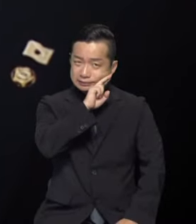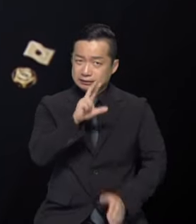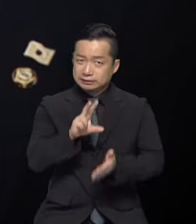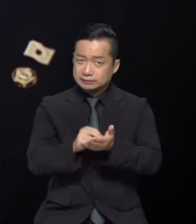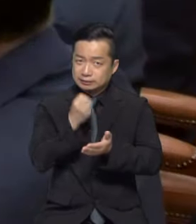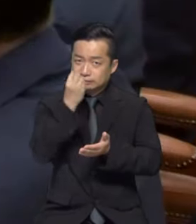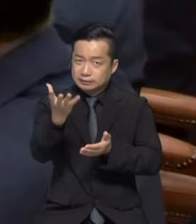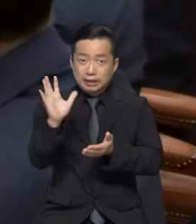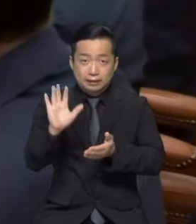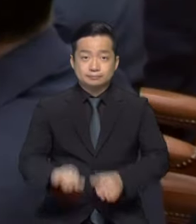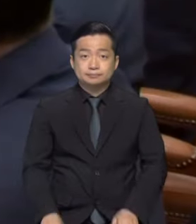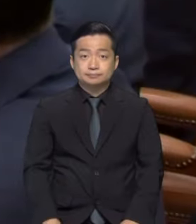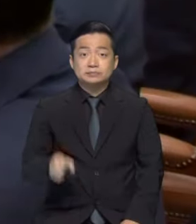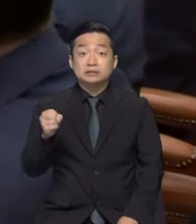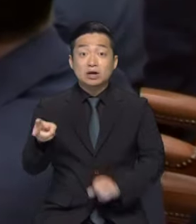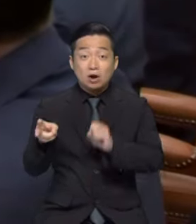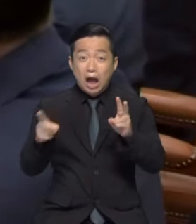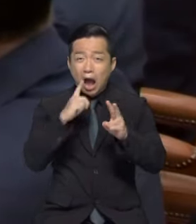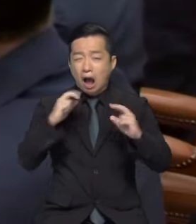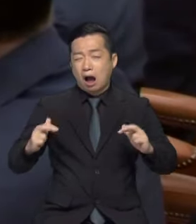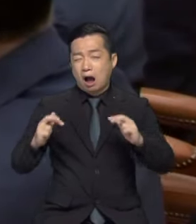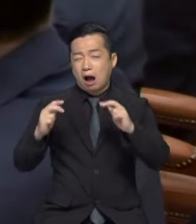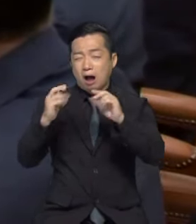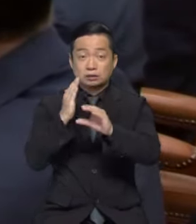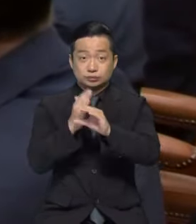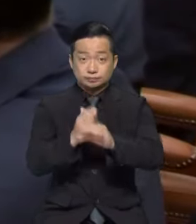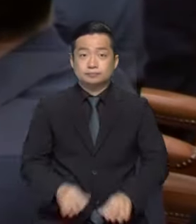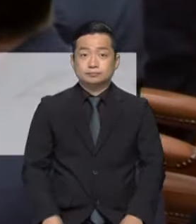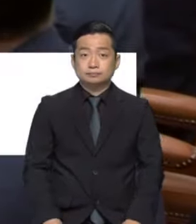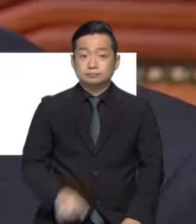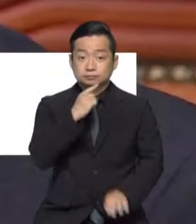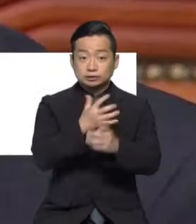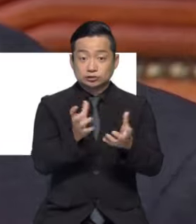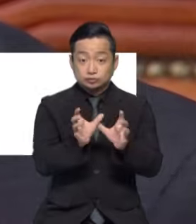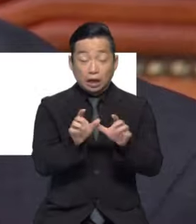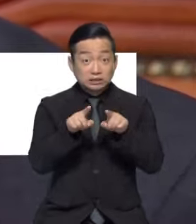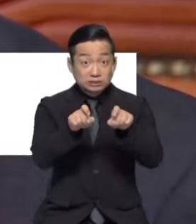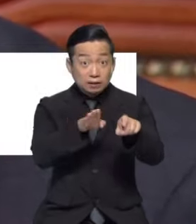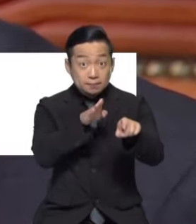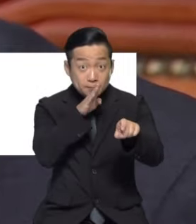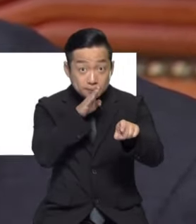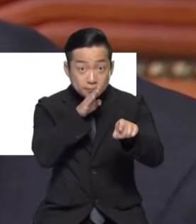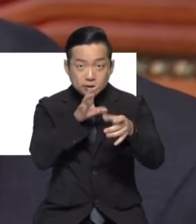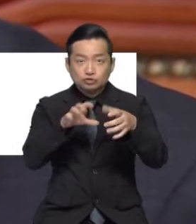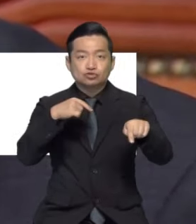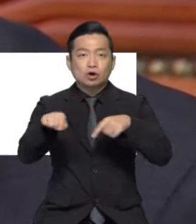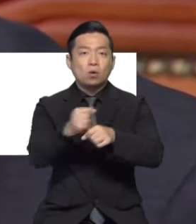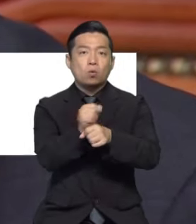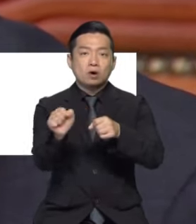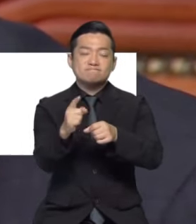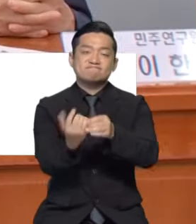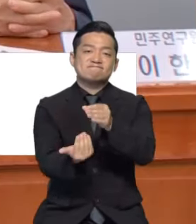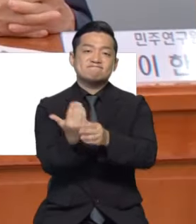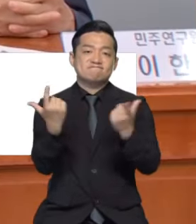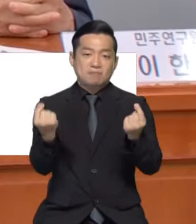여야 공방은 가열되고 있습니다. 민주당은 의혹이 사실이라면 국정농단 게이트라며 공세 수위를 높였습니다.